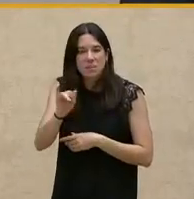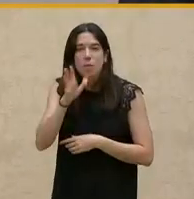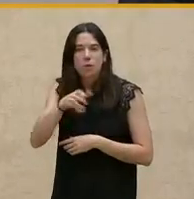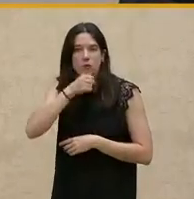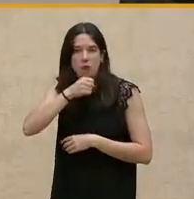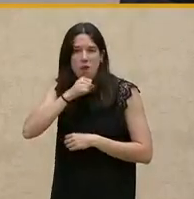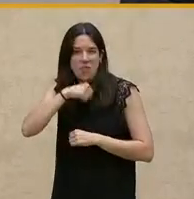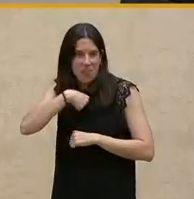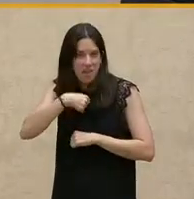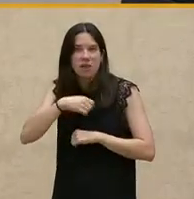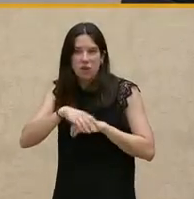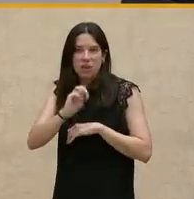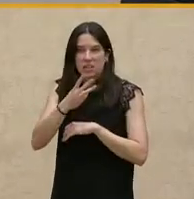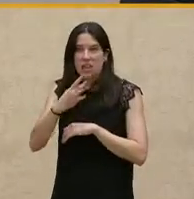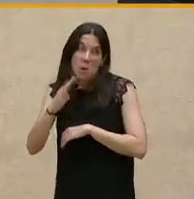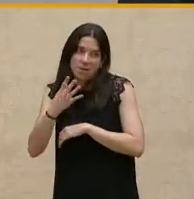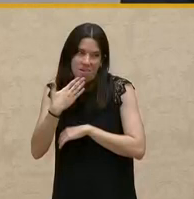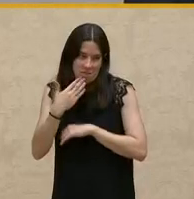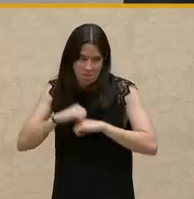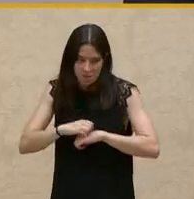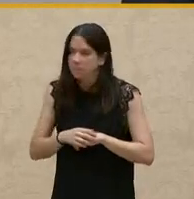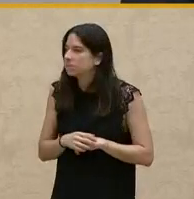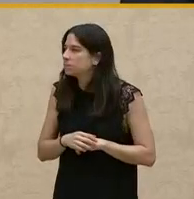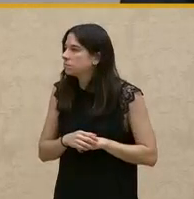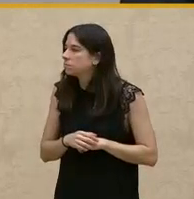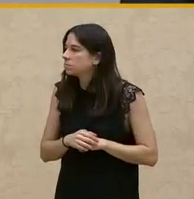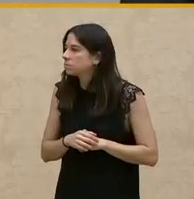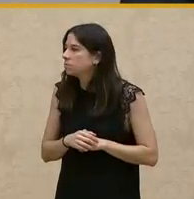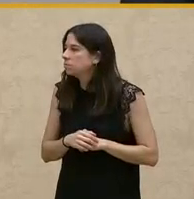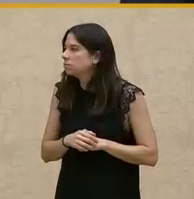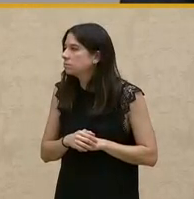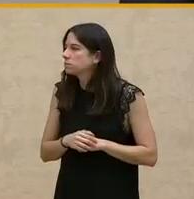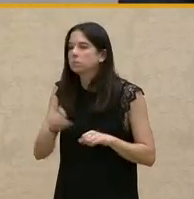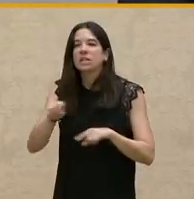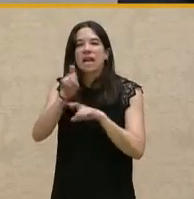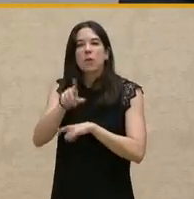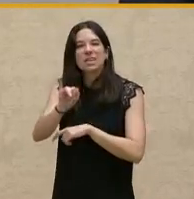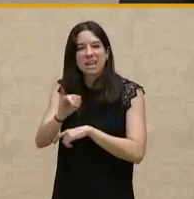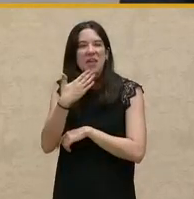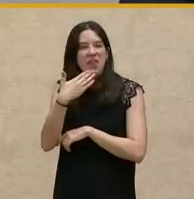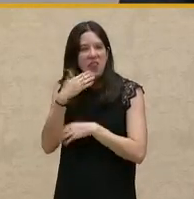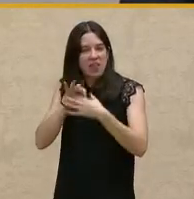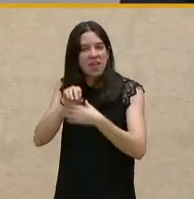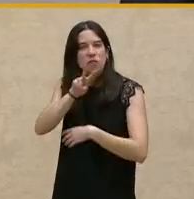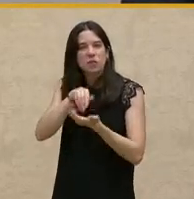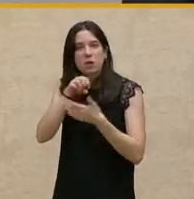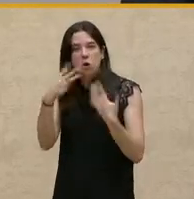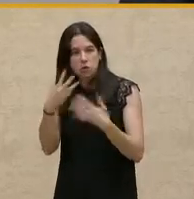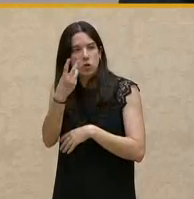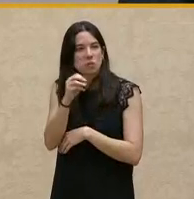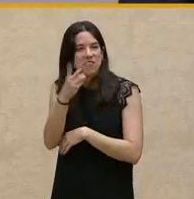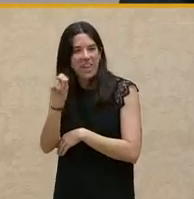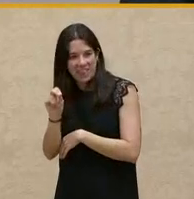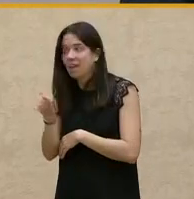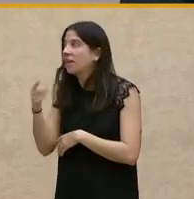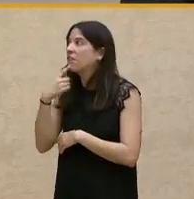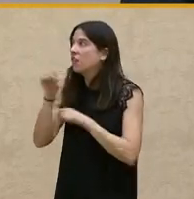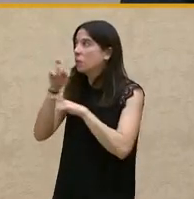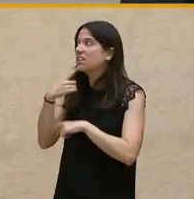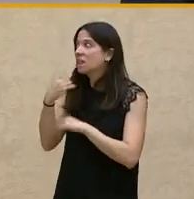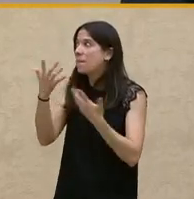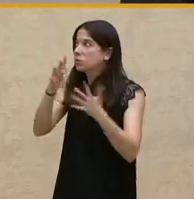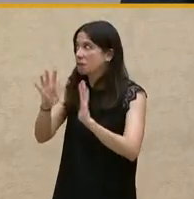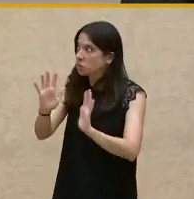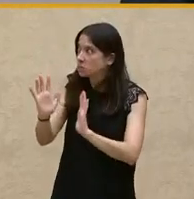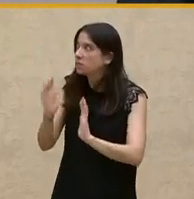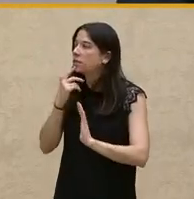en la tercera y cuarta edad. Hay una encuesta de 2020 donde dicen que hay una aproximación de 208